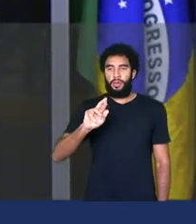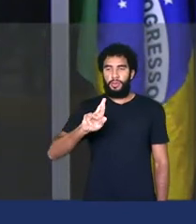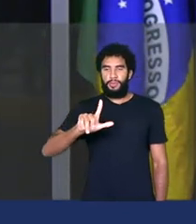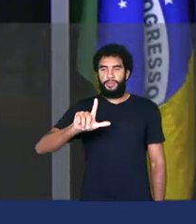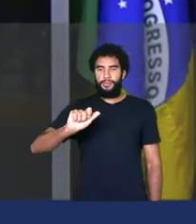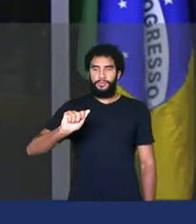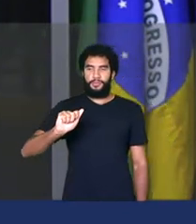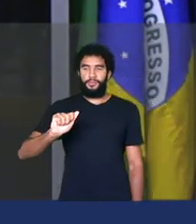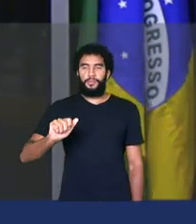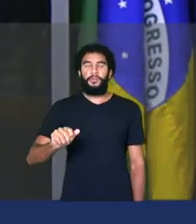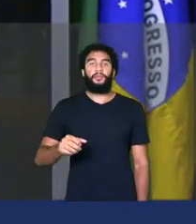ZAMBELLI, QUE MUITAS DE SUAS EMENDAS FORAM DESTINADAS PARA